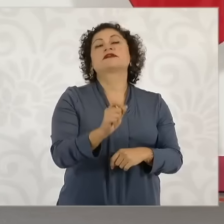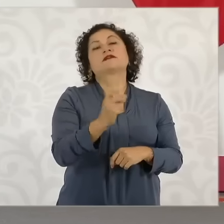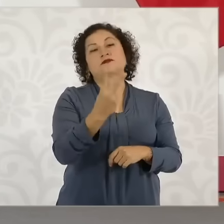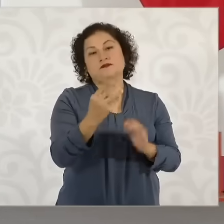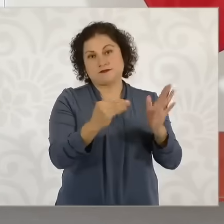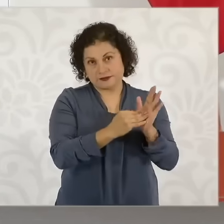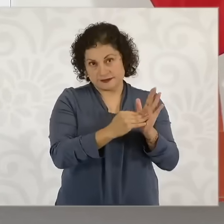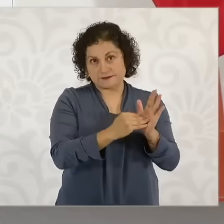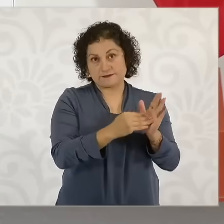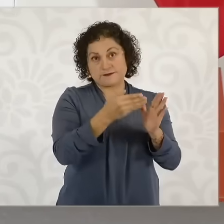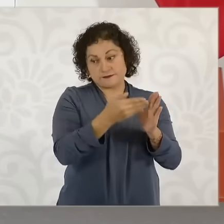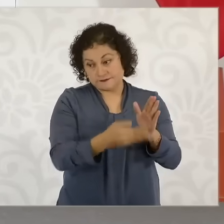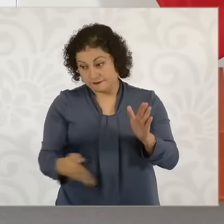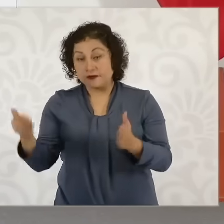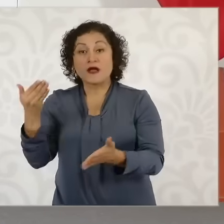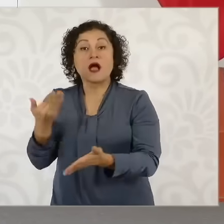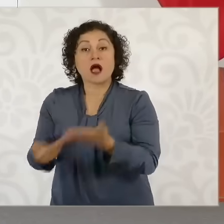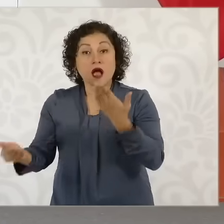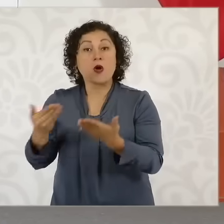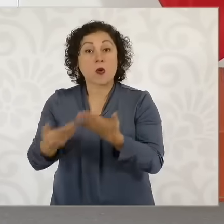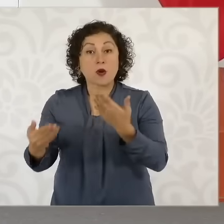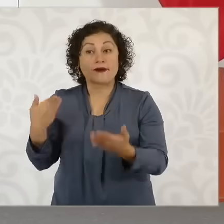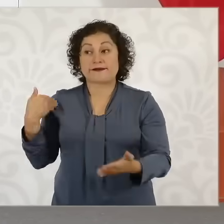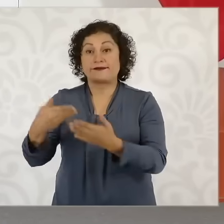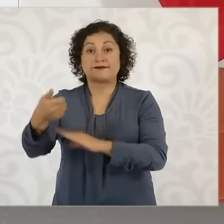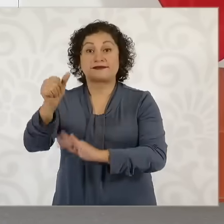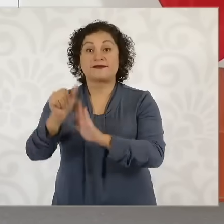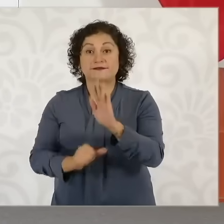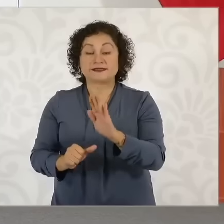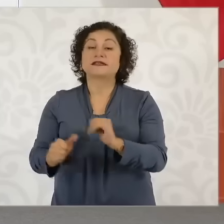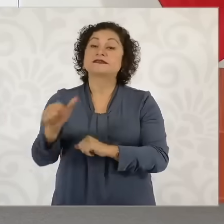En ese semestre ya alcanzamos, superamos los 600,000 pasajeros,